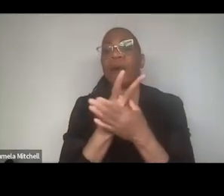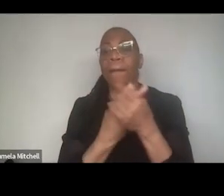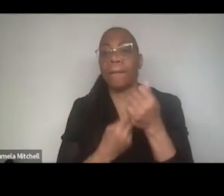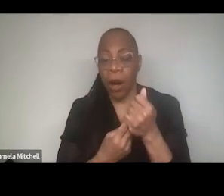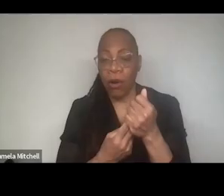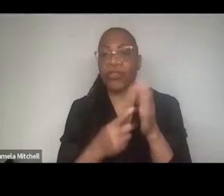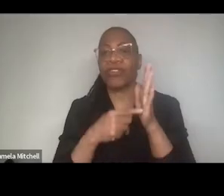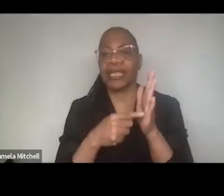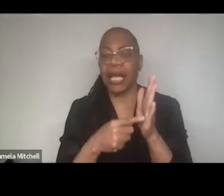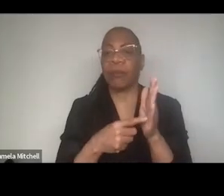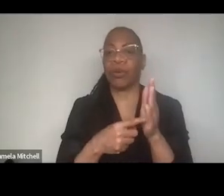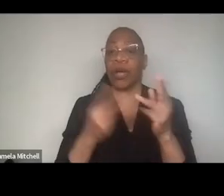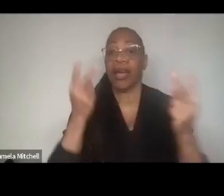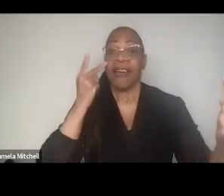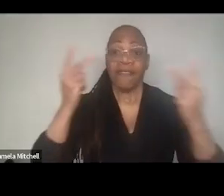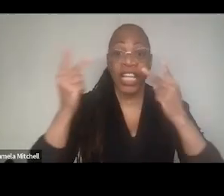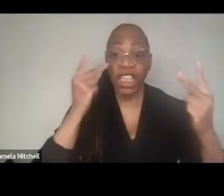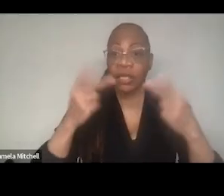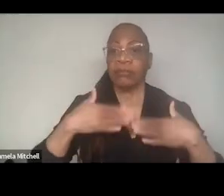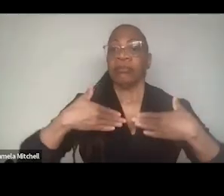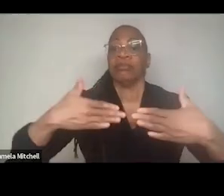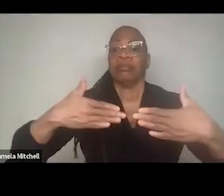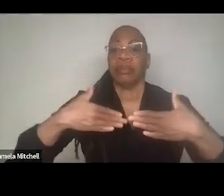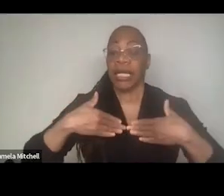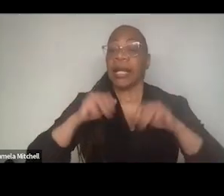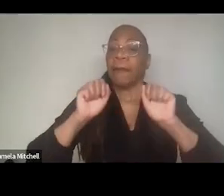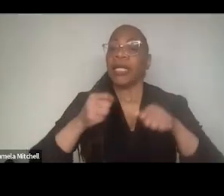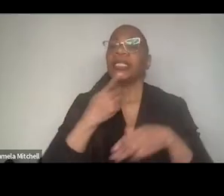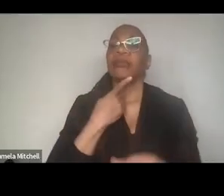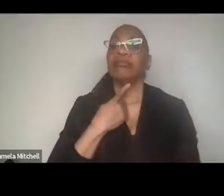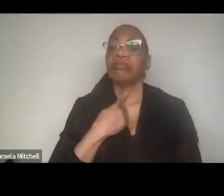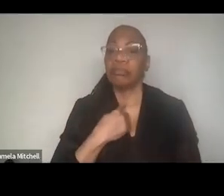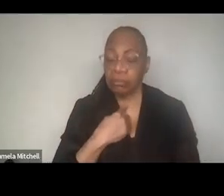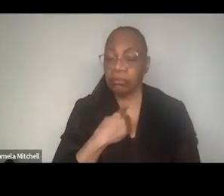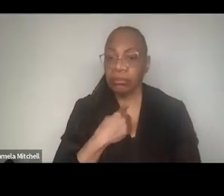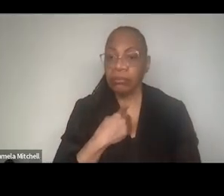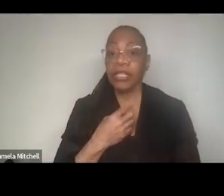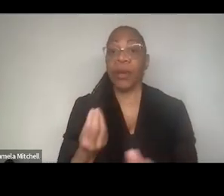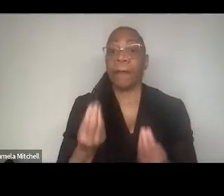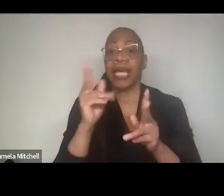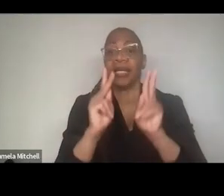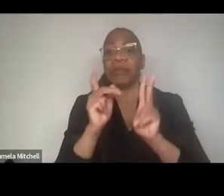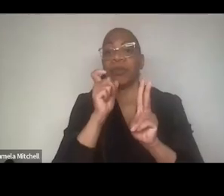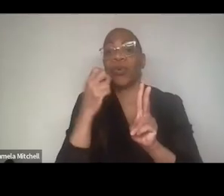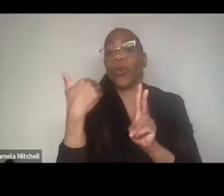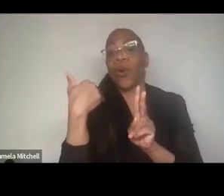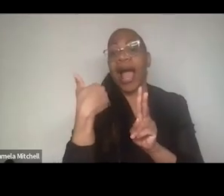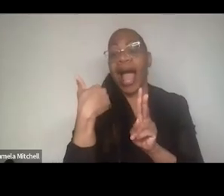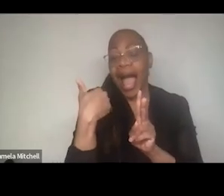la respiración, y la capacidad de tragar. Esta es importante de notar porque muchas personas que tienen un historial o han experimentado una LCT